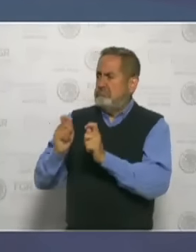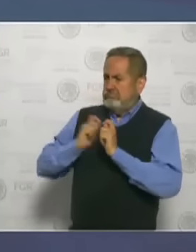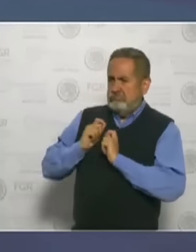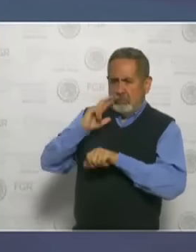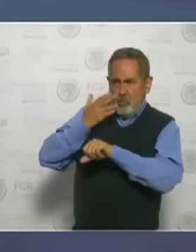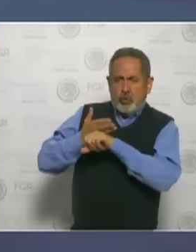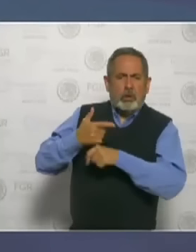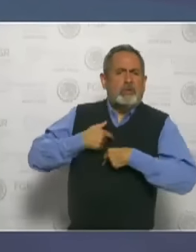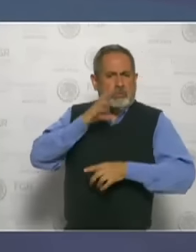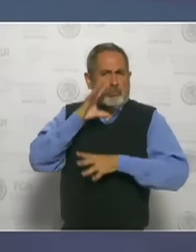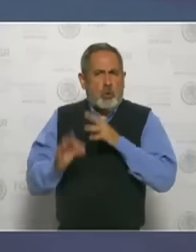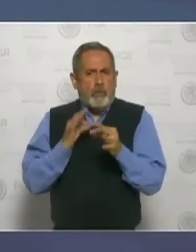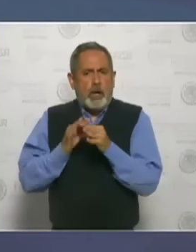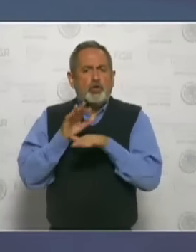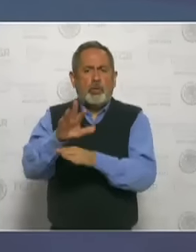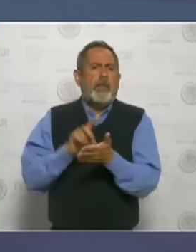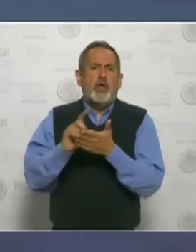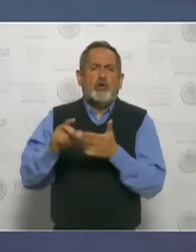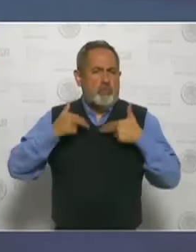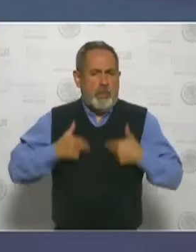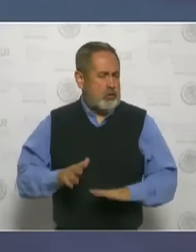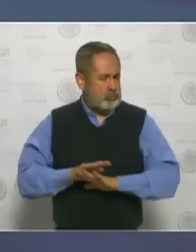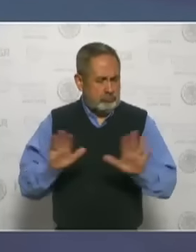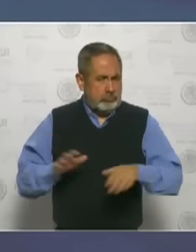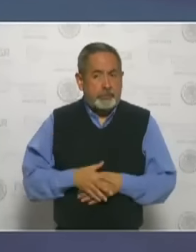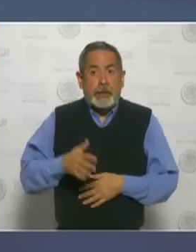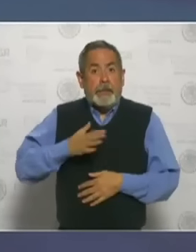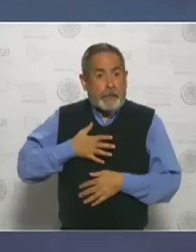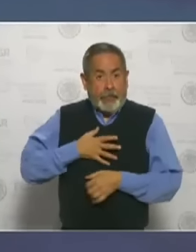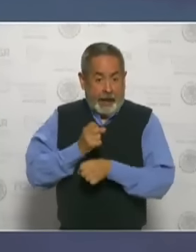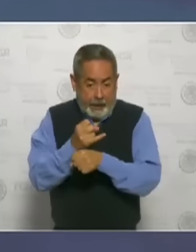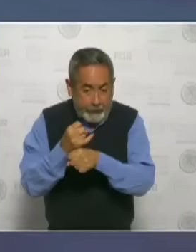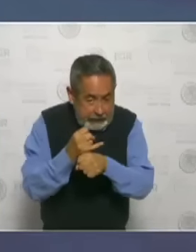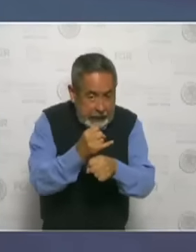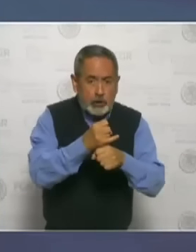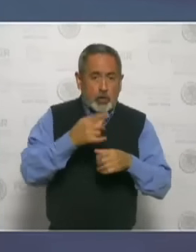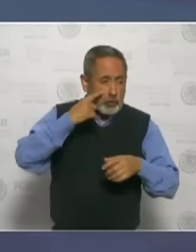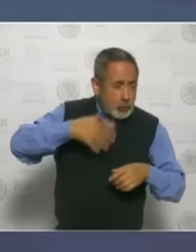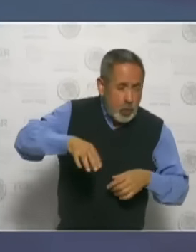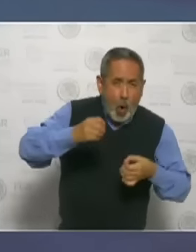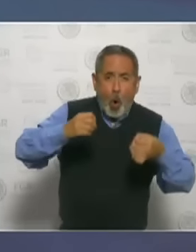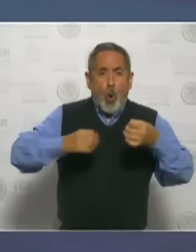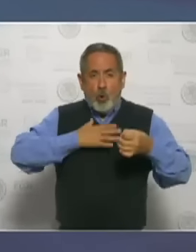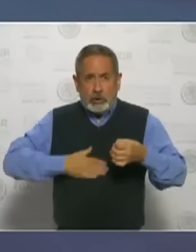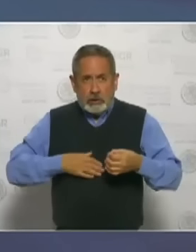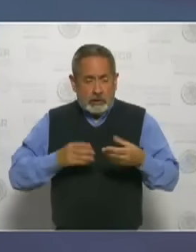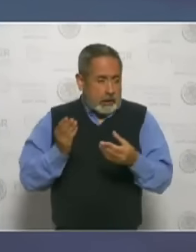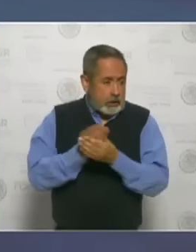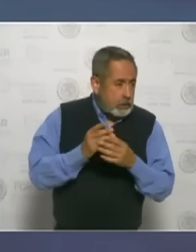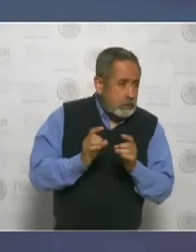materia de derechos humanos. La investigación y procuración de justicia en caso de desaparición